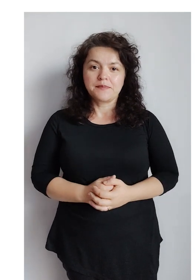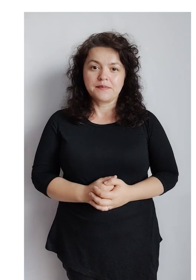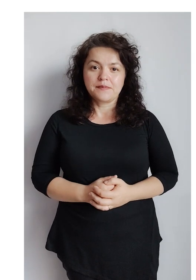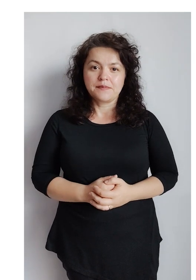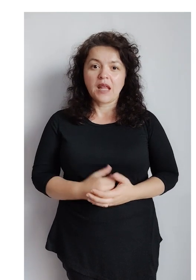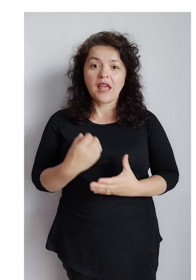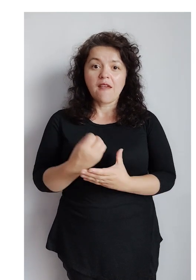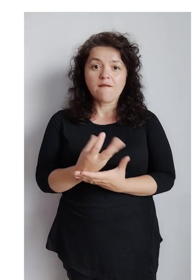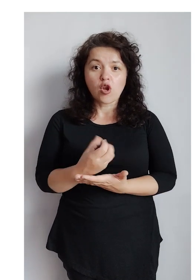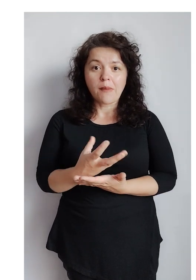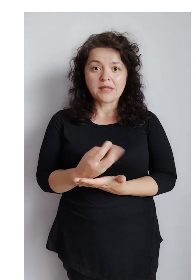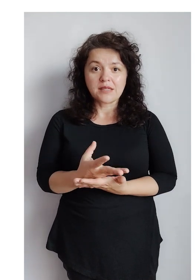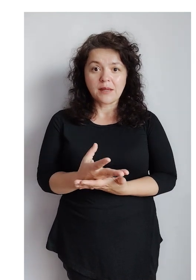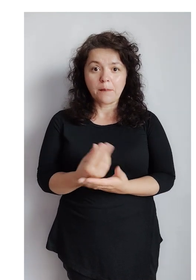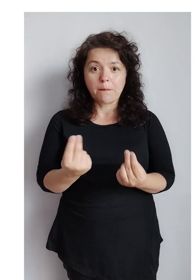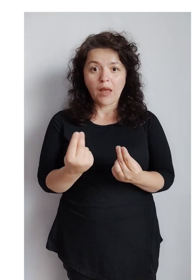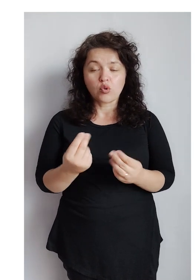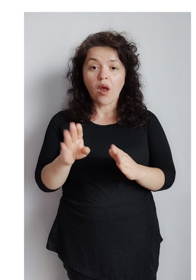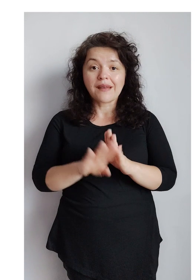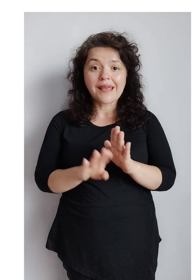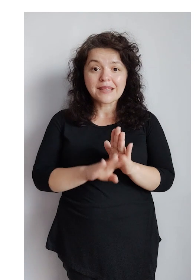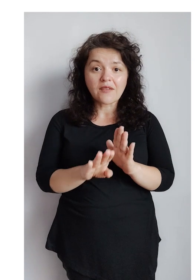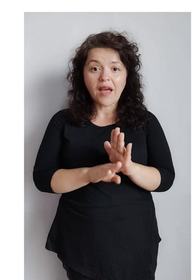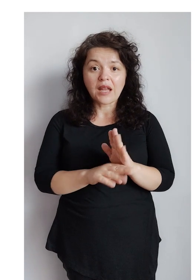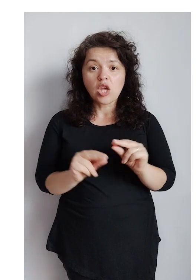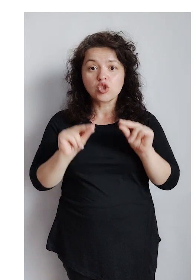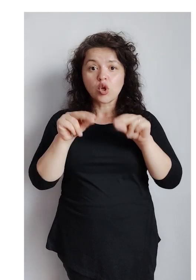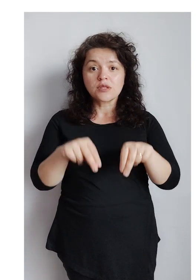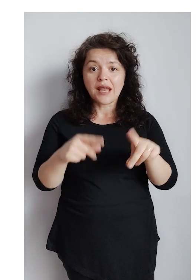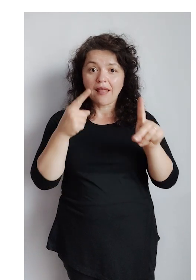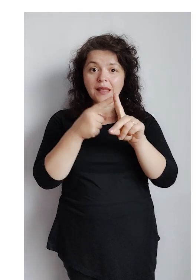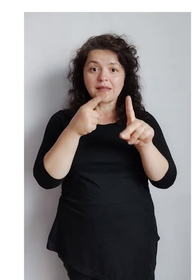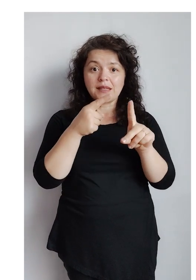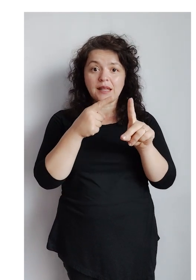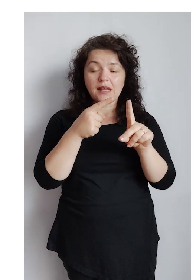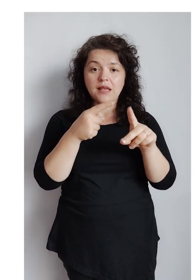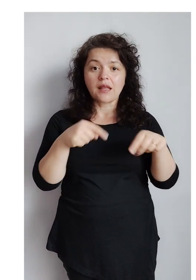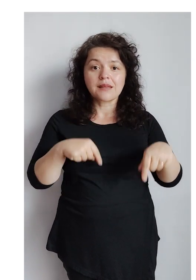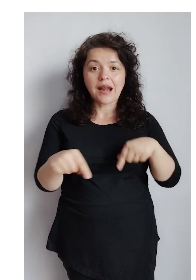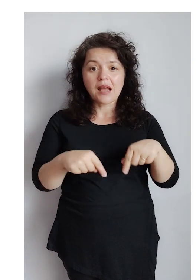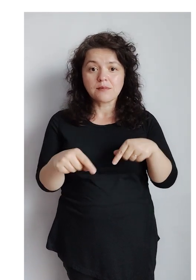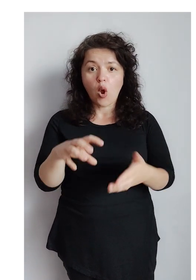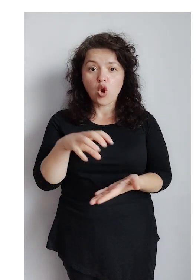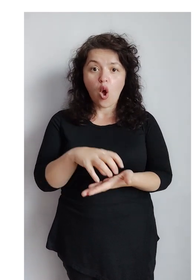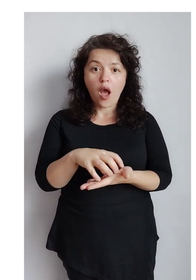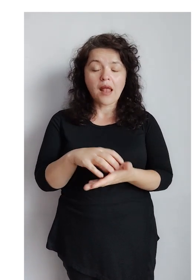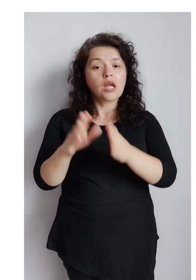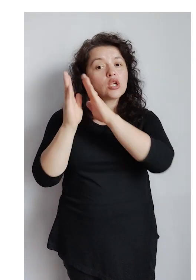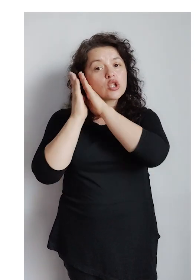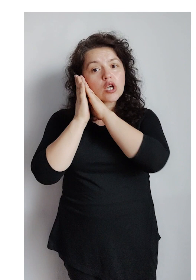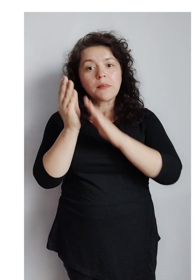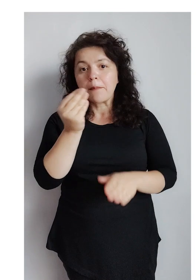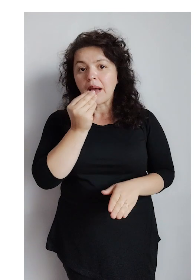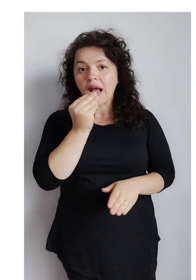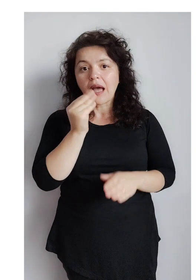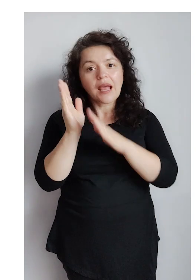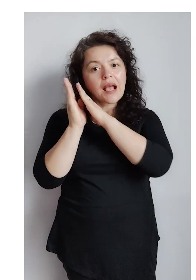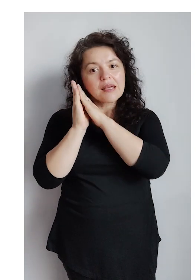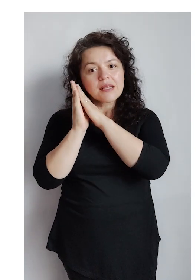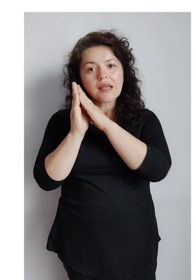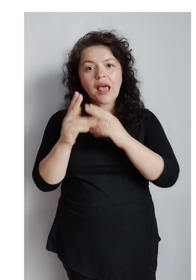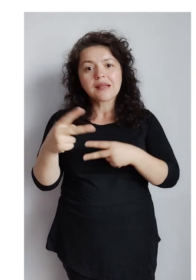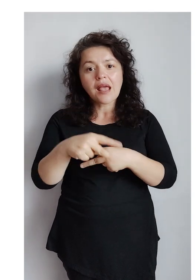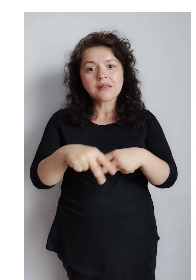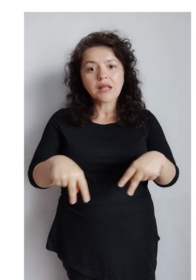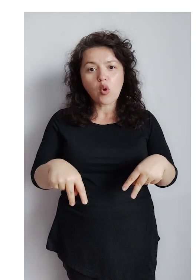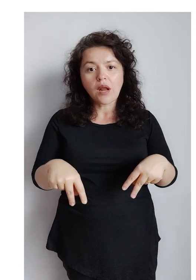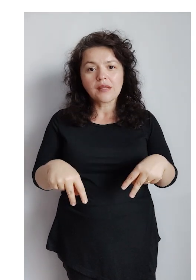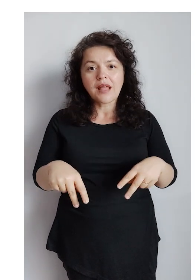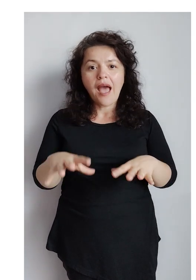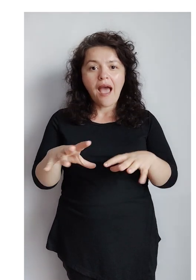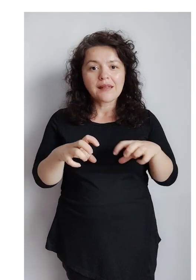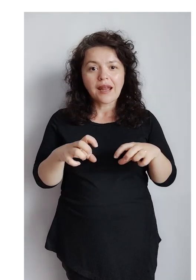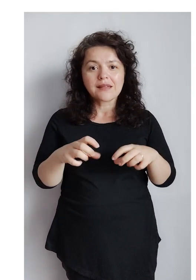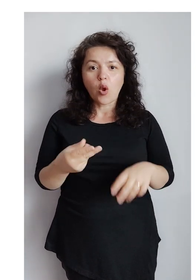Informații pentru rezervare și sosire la destinație, transport local, dormit și mâncare, cazare și restaurante, atracții cumpărături